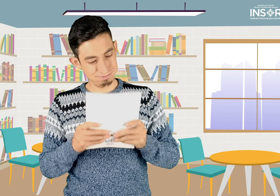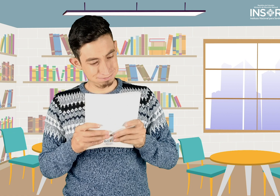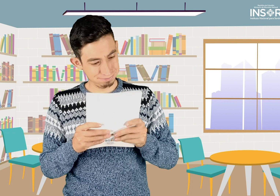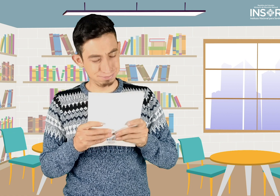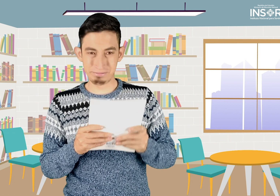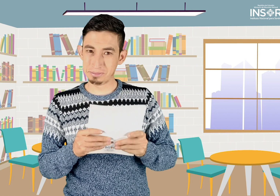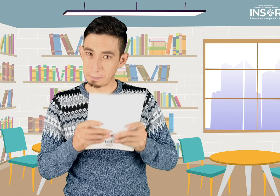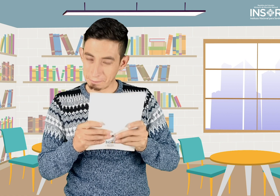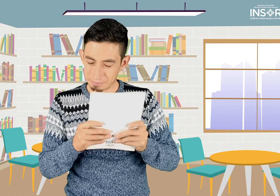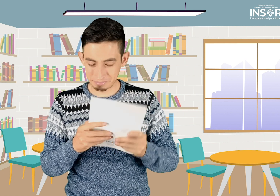¡Genial!